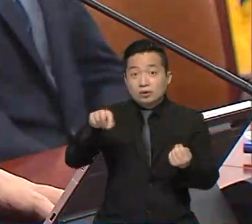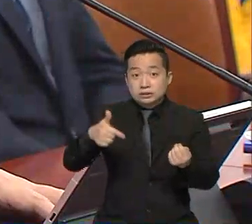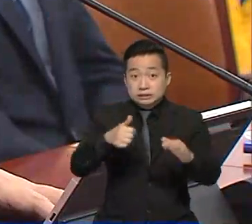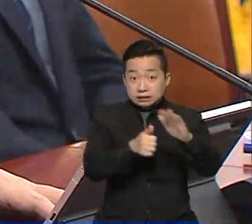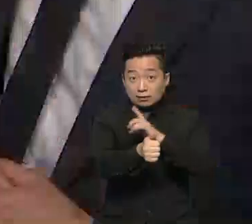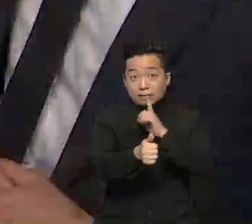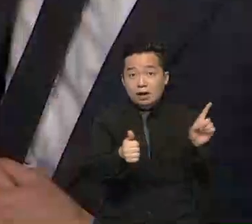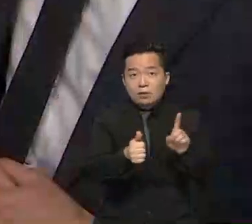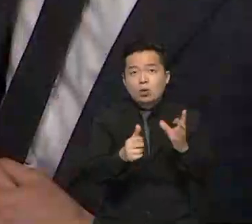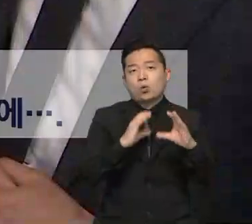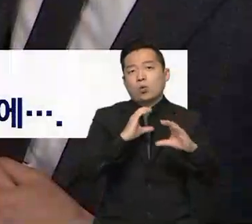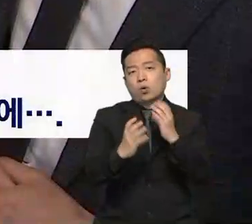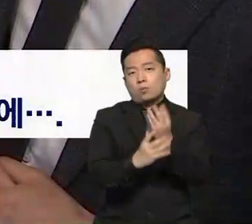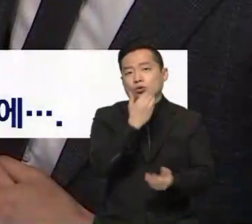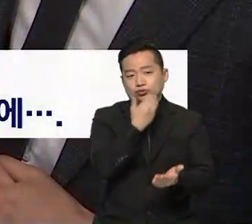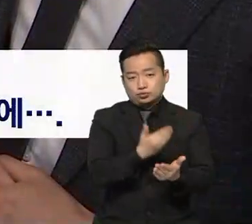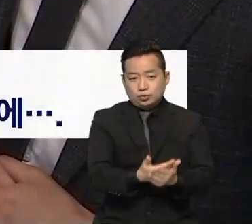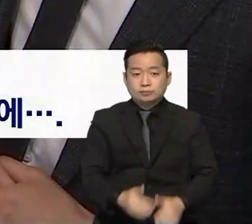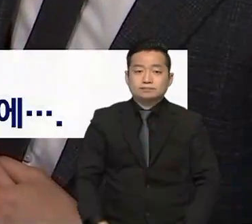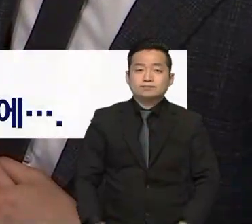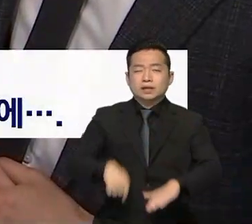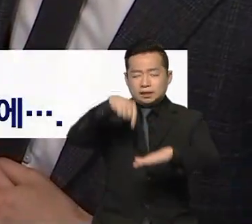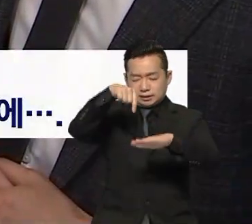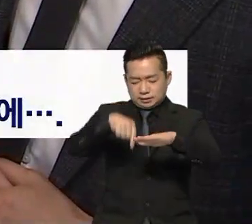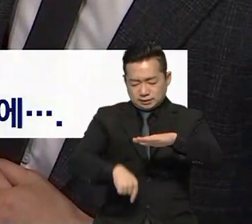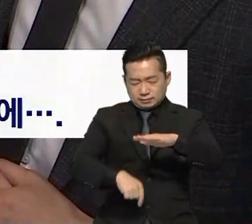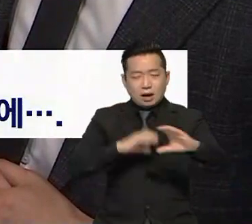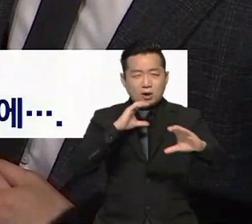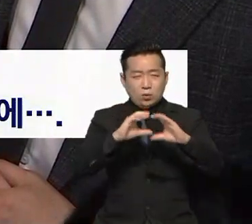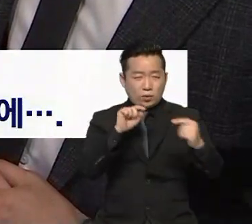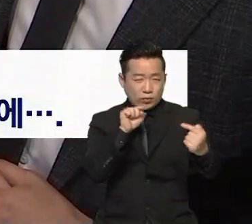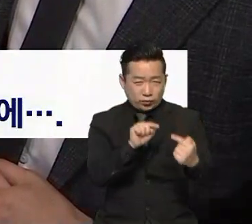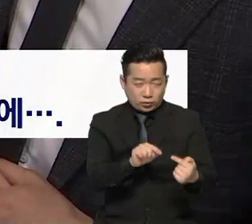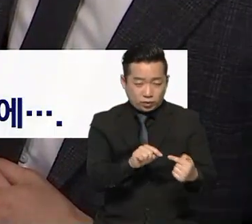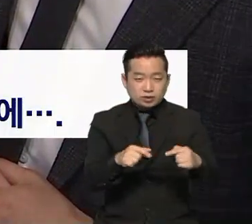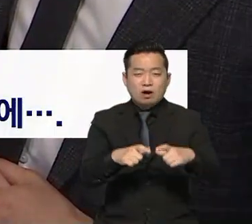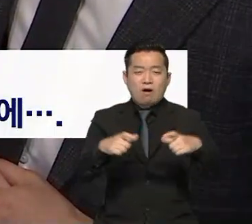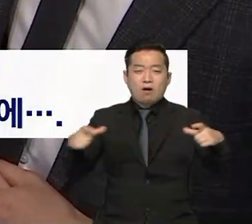강조했습니다.